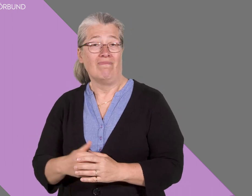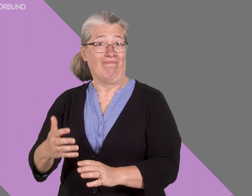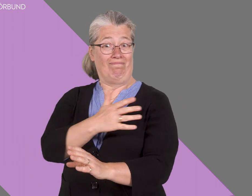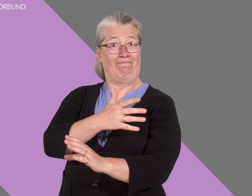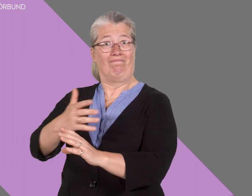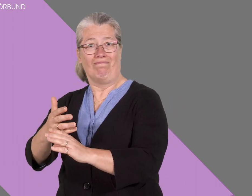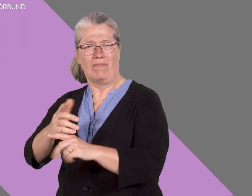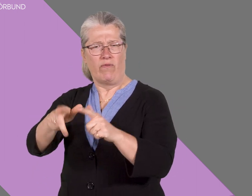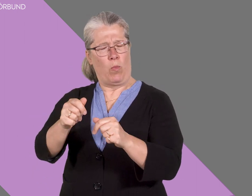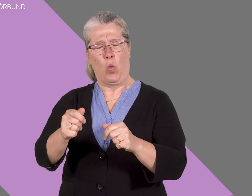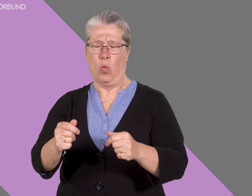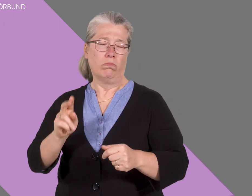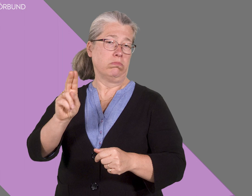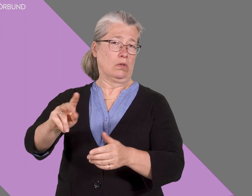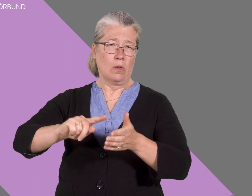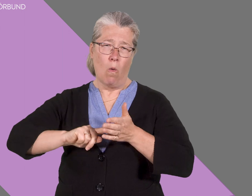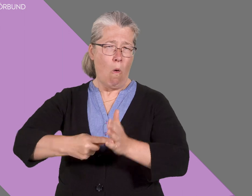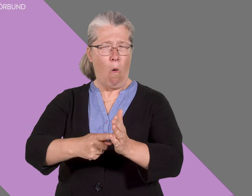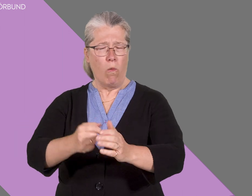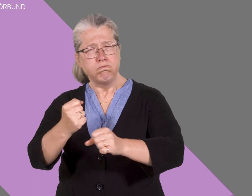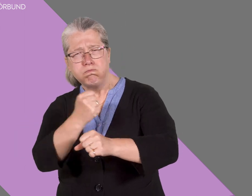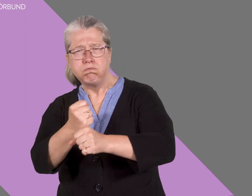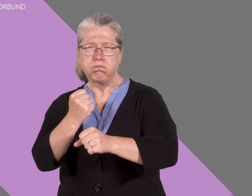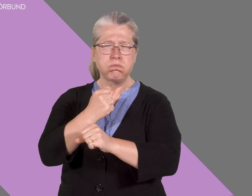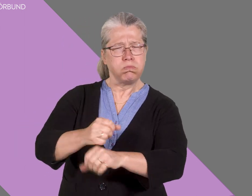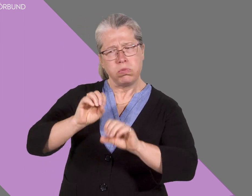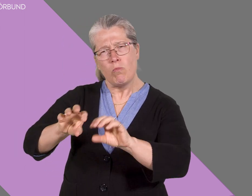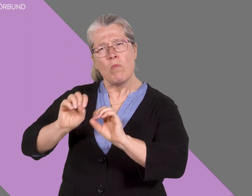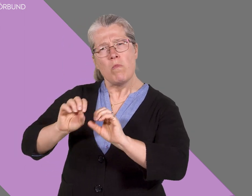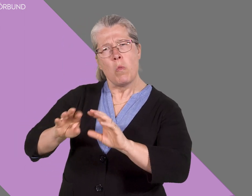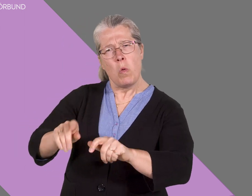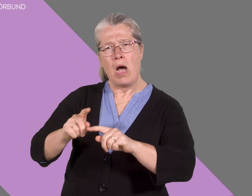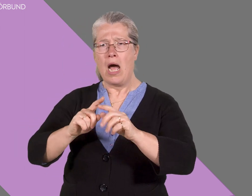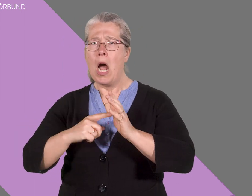Förbundet har redan arbetat hårt för att påverka saken -